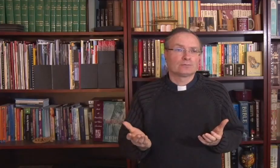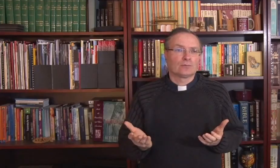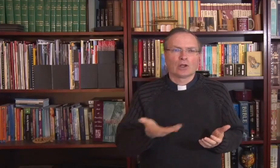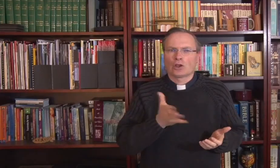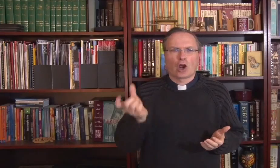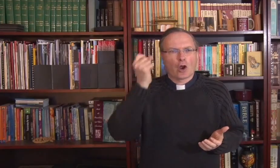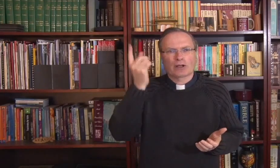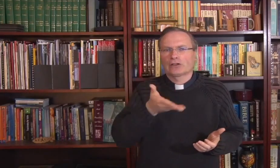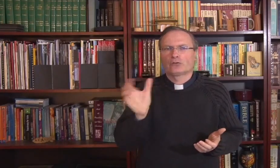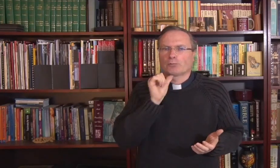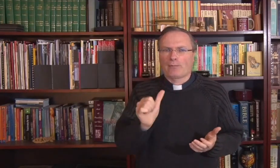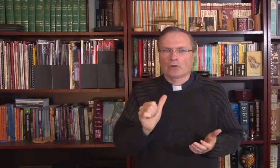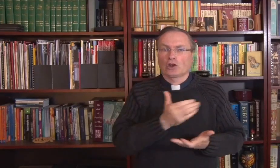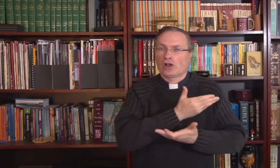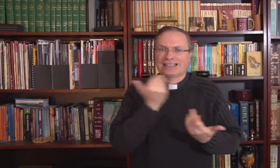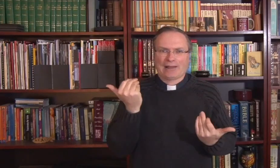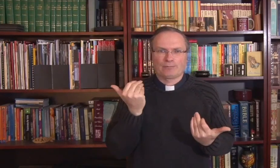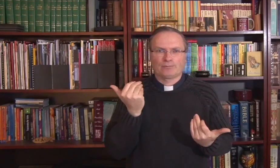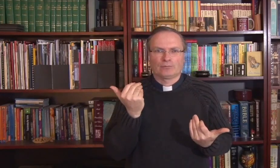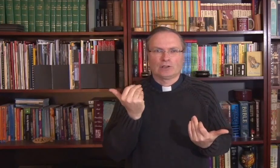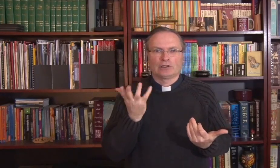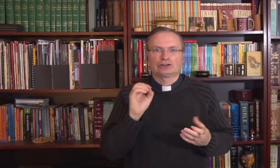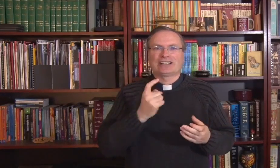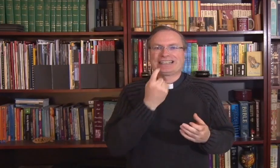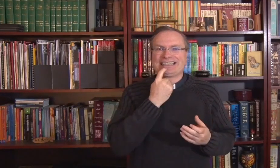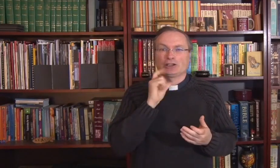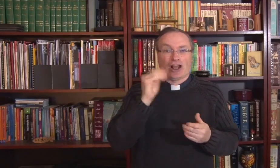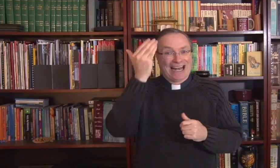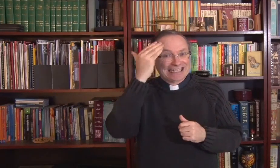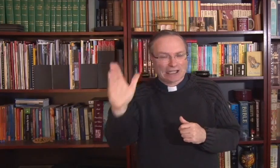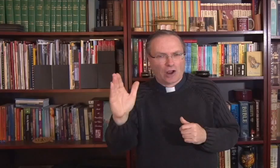Ne comprenez-vous pas que rien de ce qui, de l’extérieur,